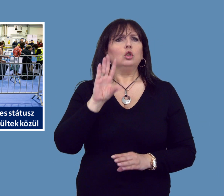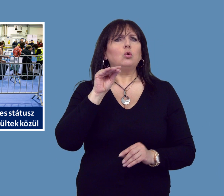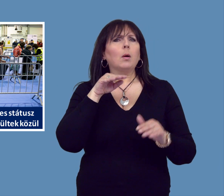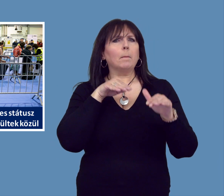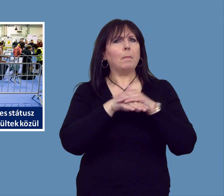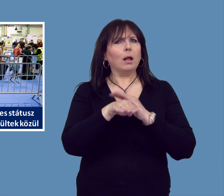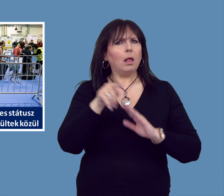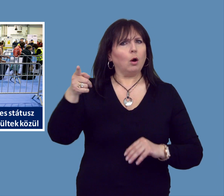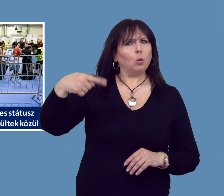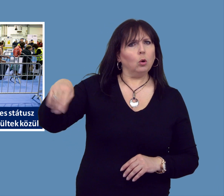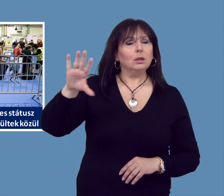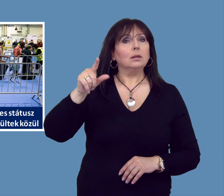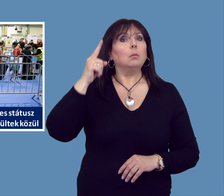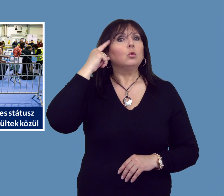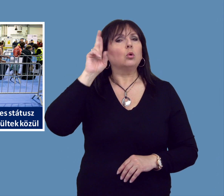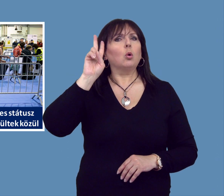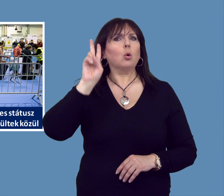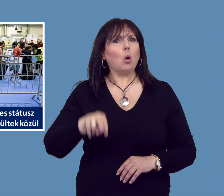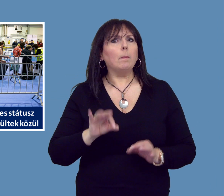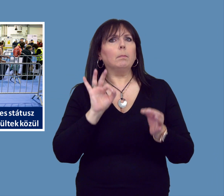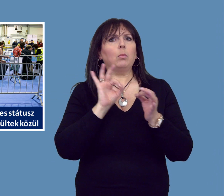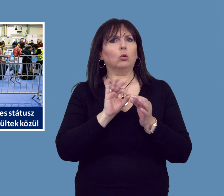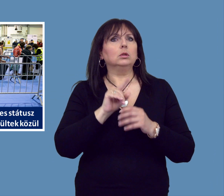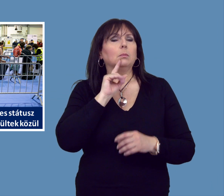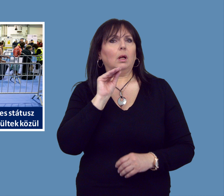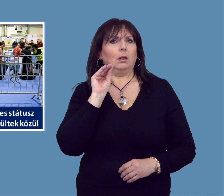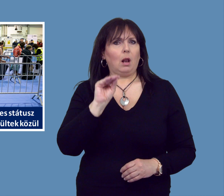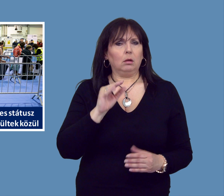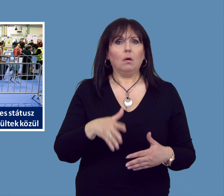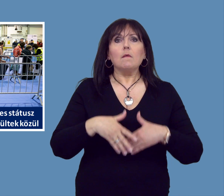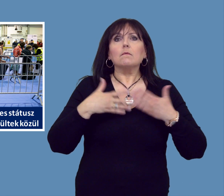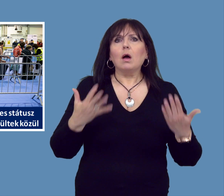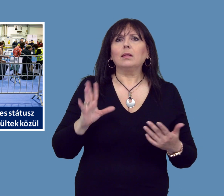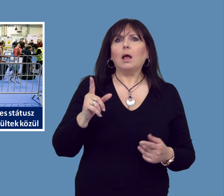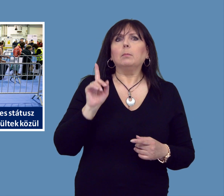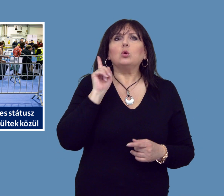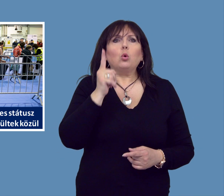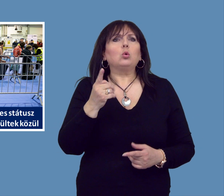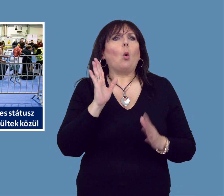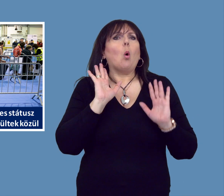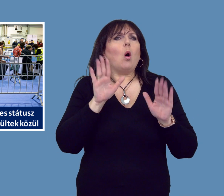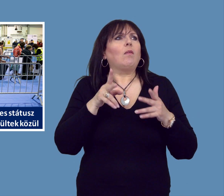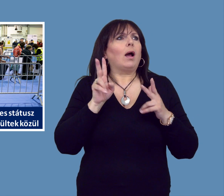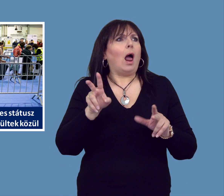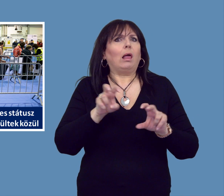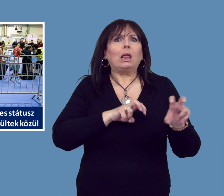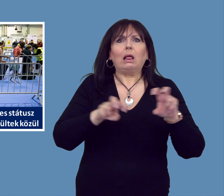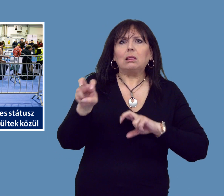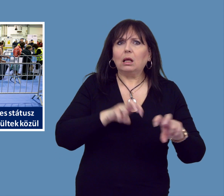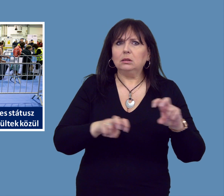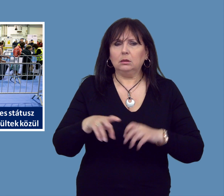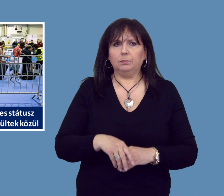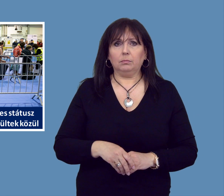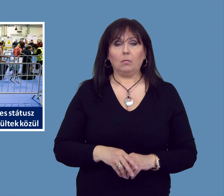hogy a menekültek egy jelentős része nem kap megfelelő tájékoztatást arról, milyen előnyökkel jár ez a státusz, vagy hol lehet azért folyamodni.